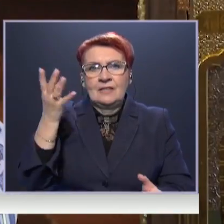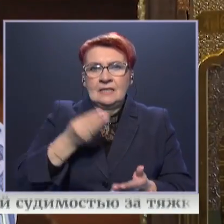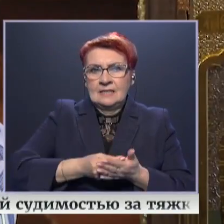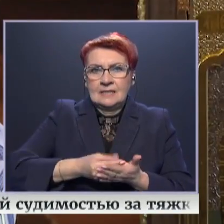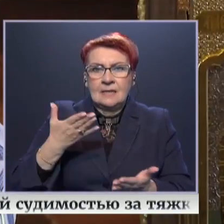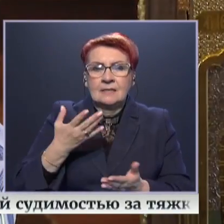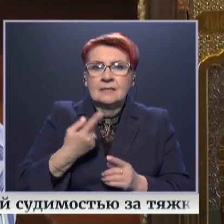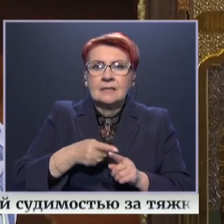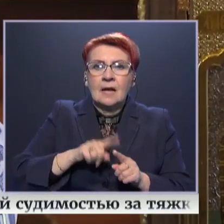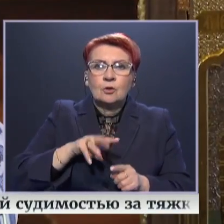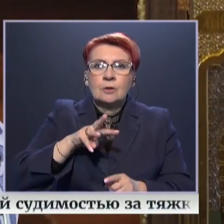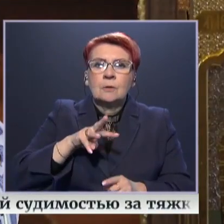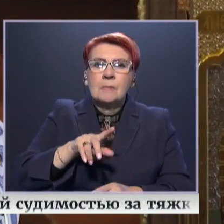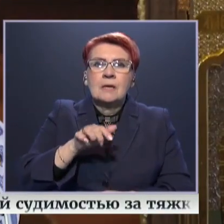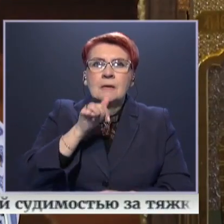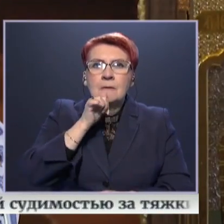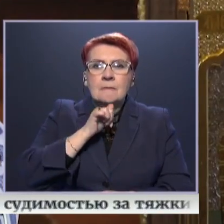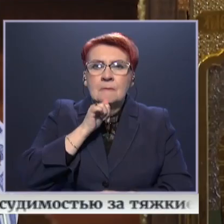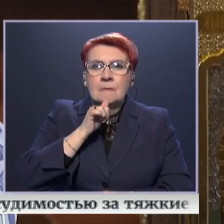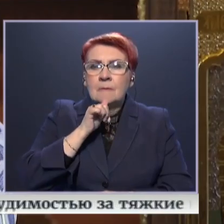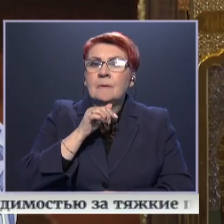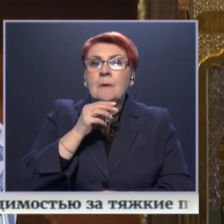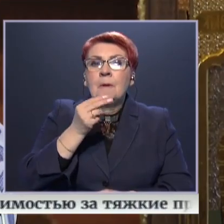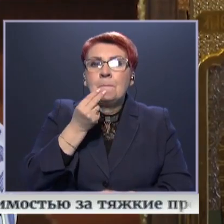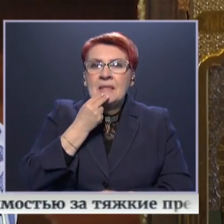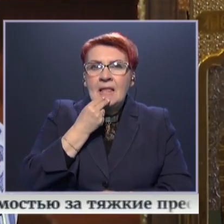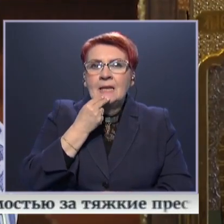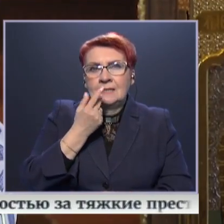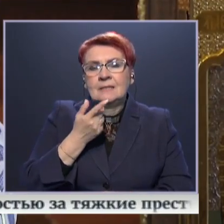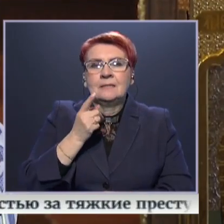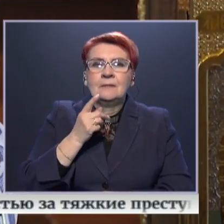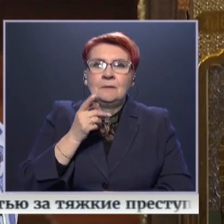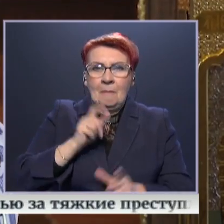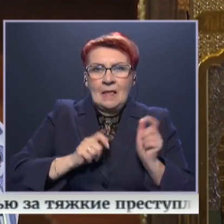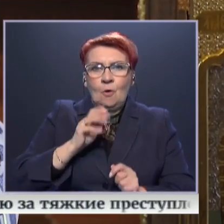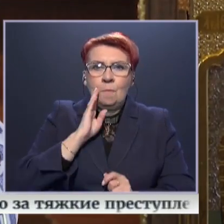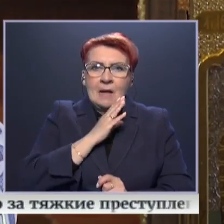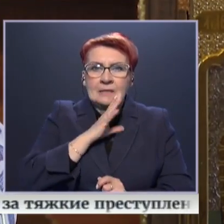которые бы питались молоком матери от наших предков